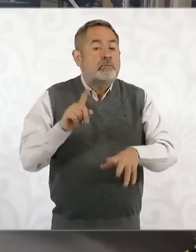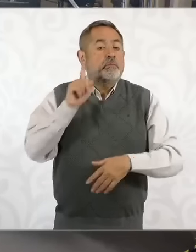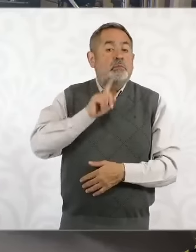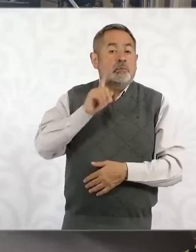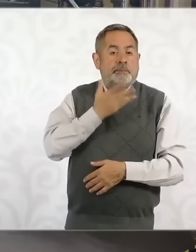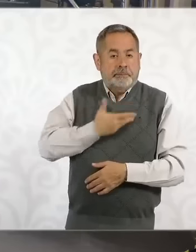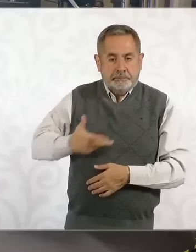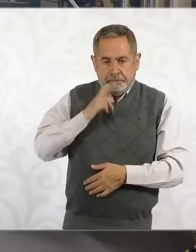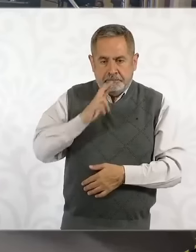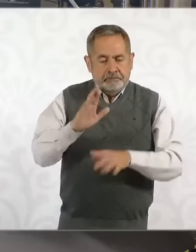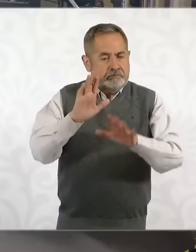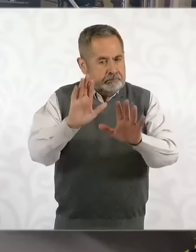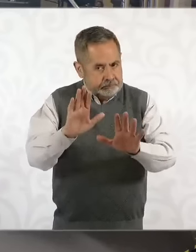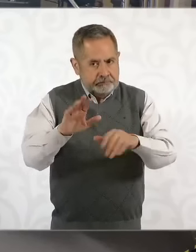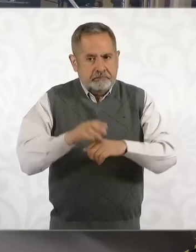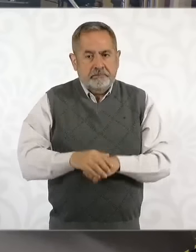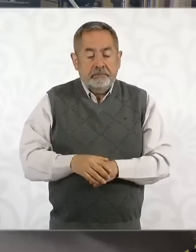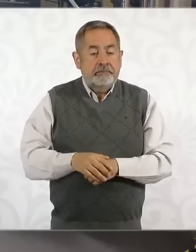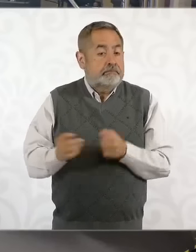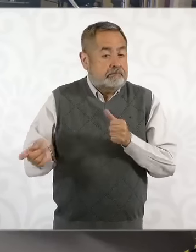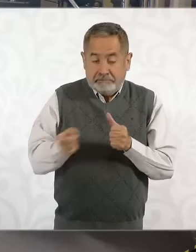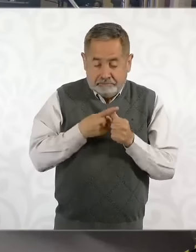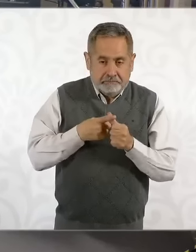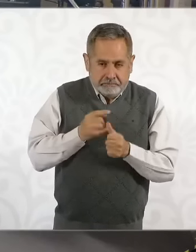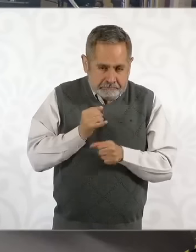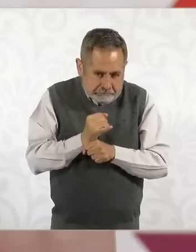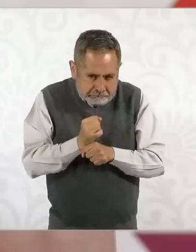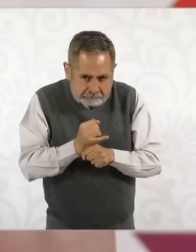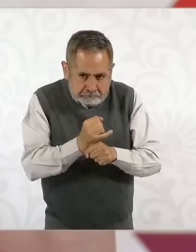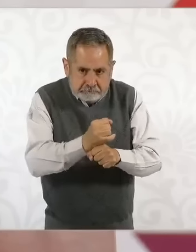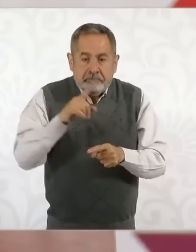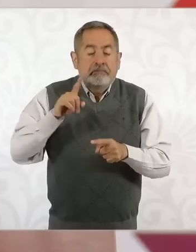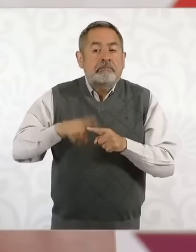siguiente. La primera carpeta de investigación se abre desde la Fiscalía General de Justicia